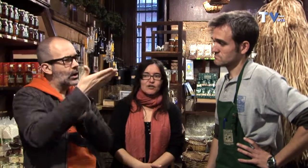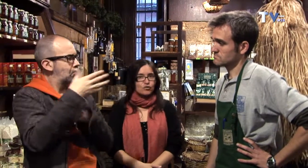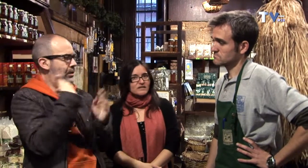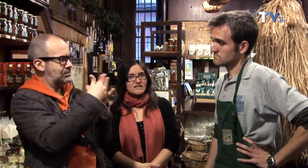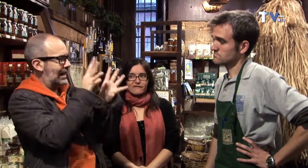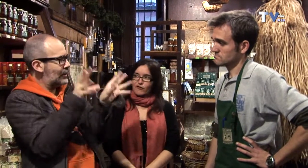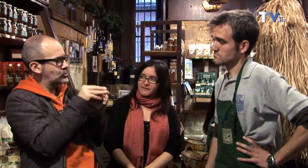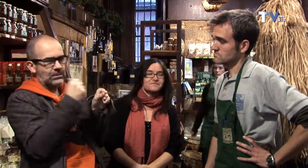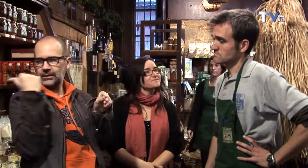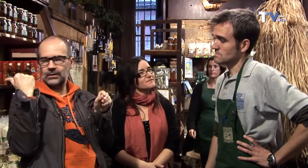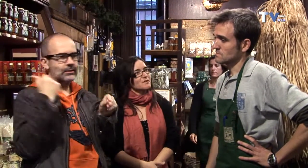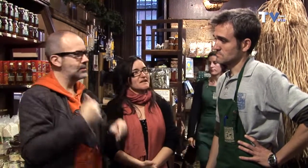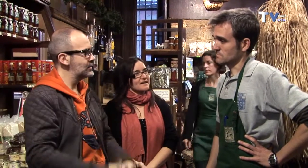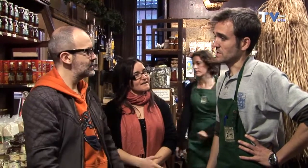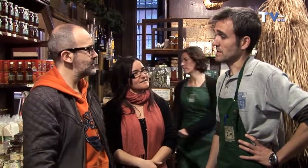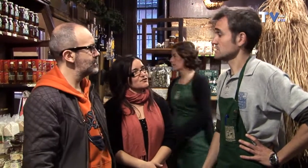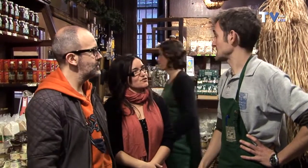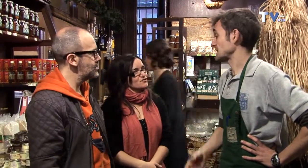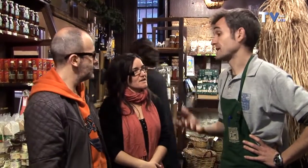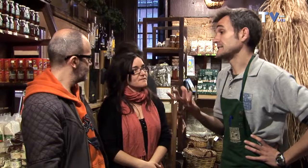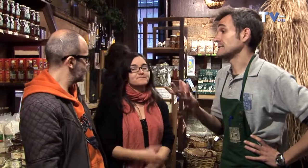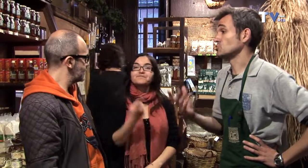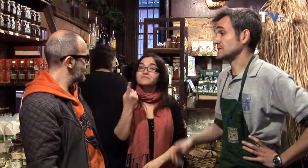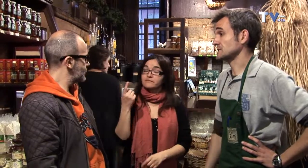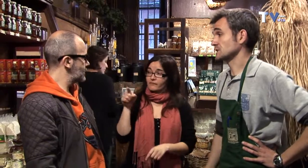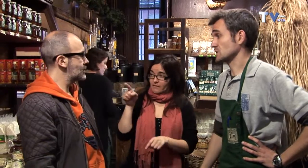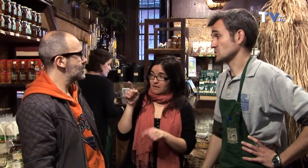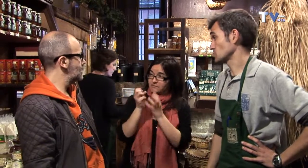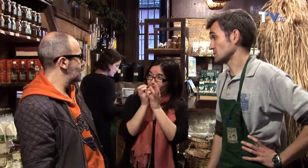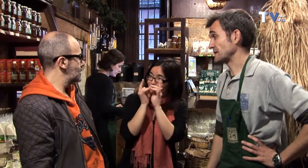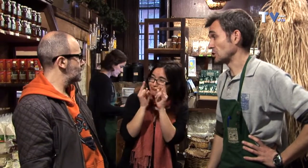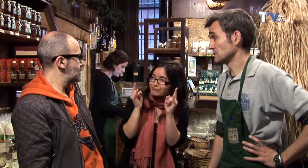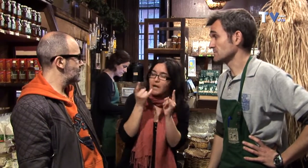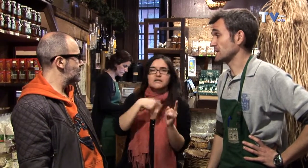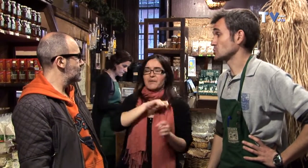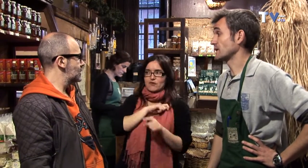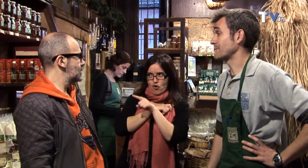y de dónde proviene si lo sabes?